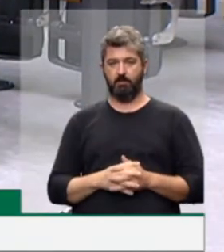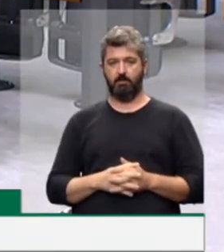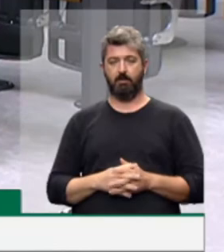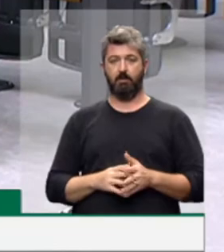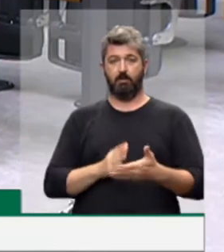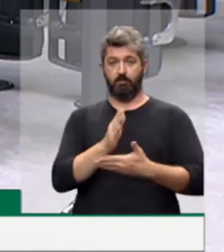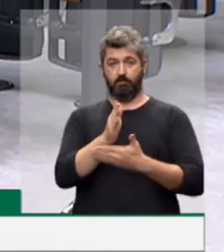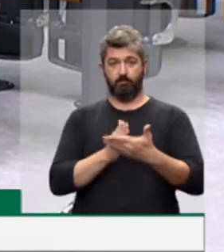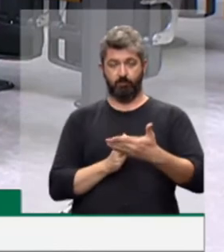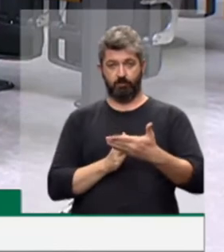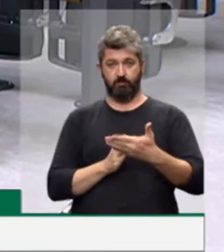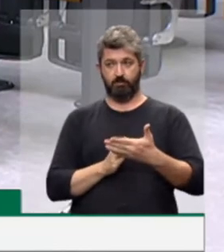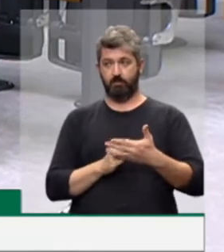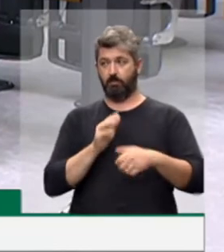A PALAVRA AO DEPUTADO PEDRO